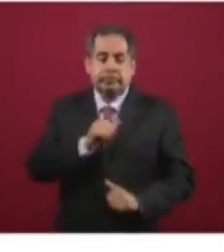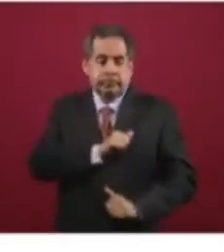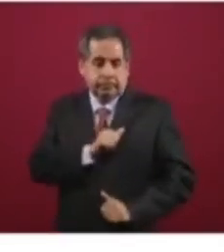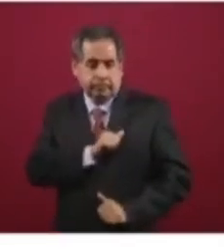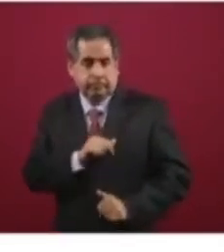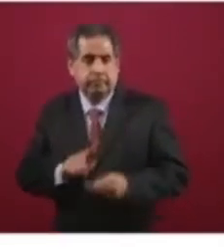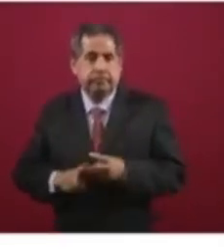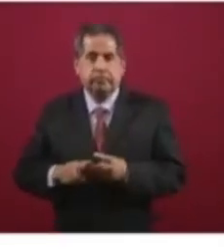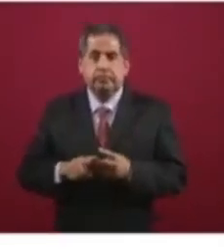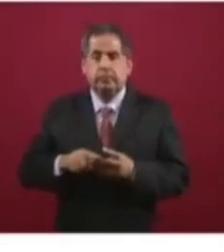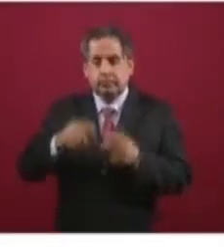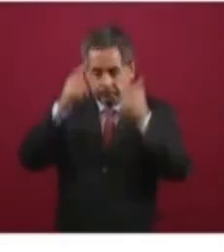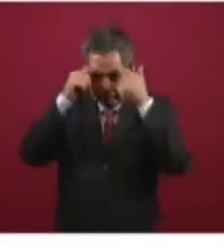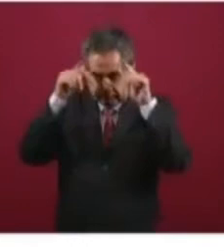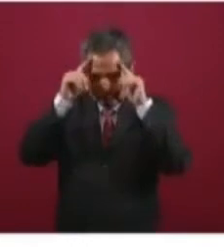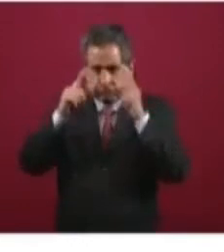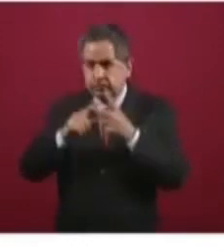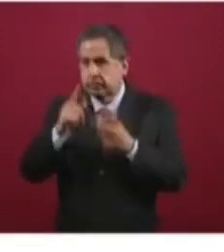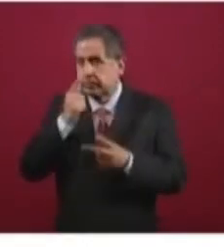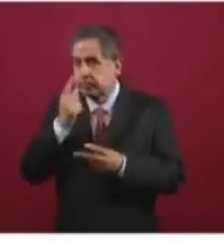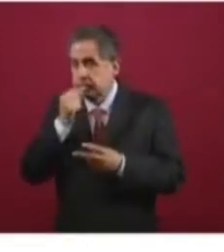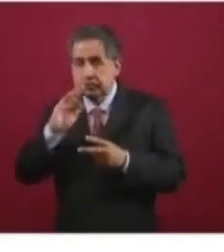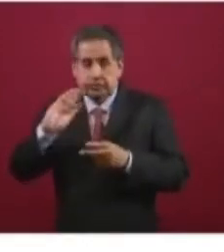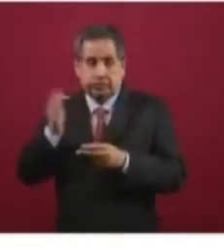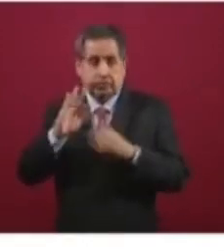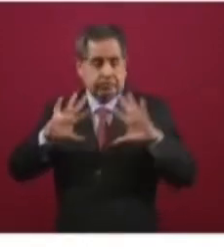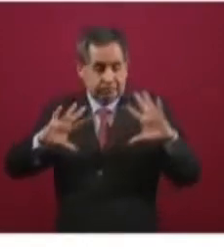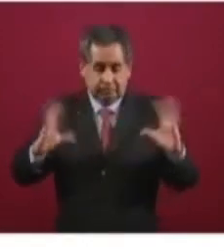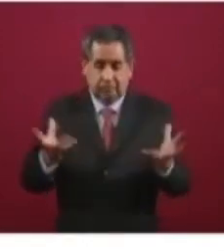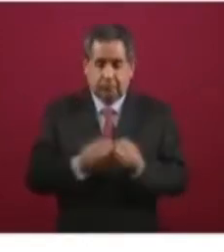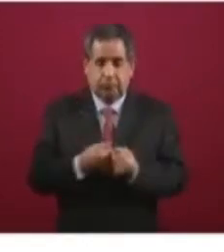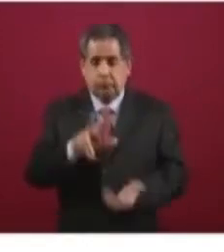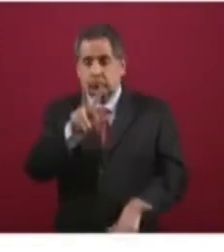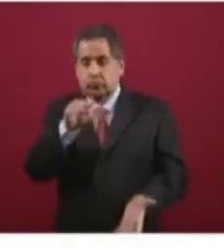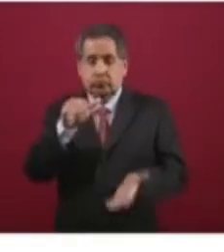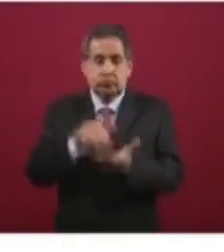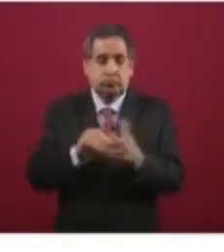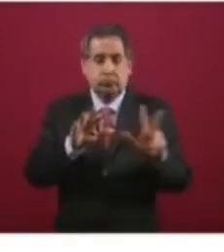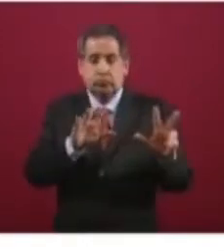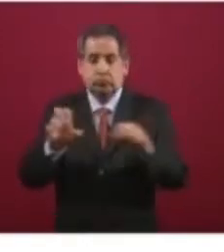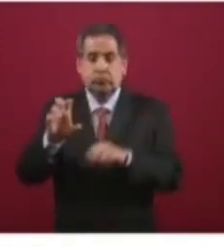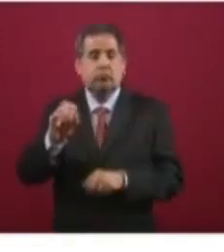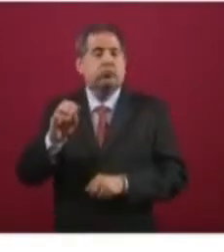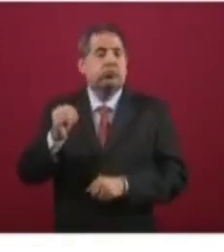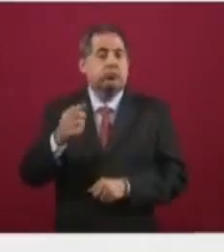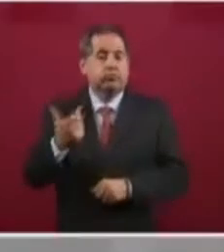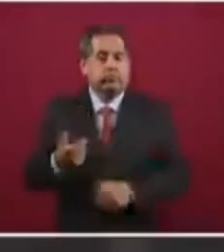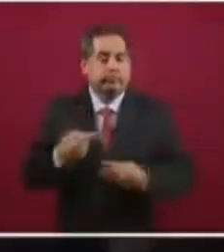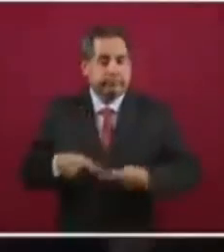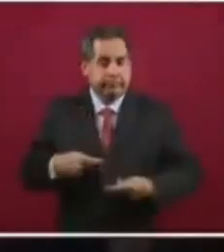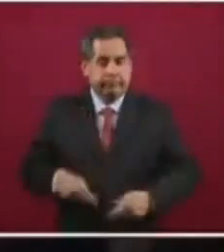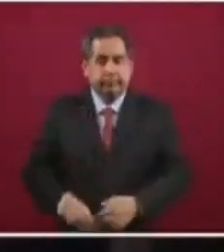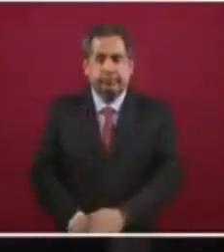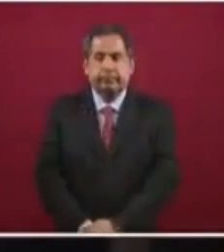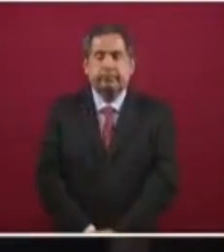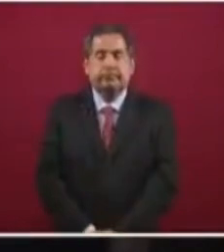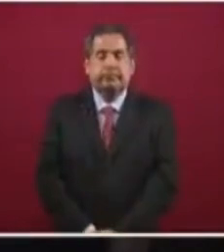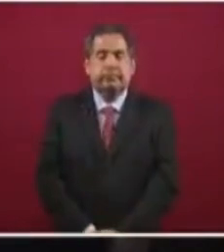de Semar y Policía Federal para hacer un total de ocho mil 709.